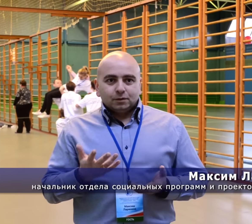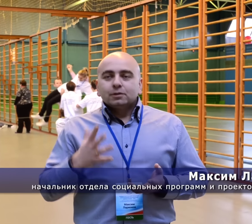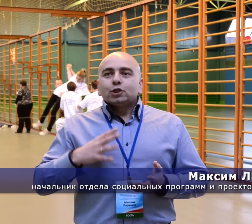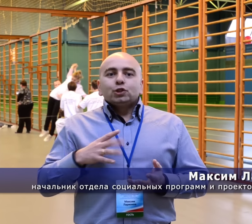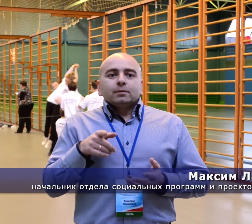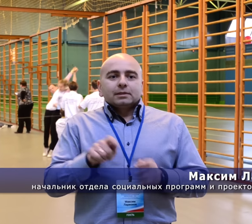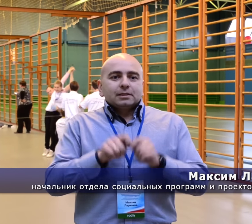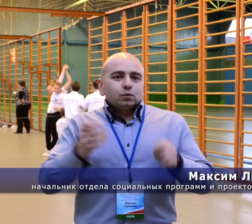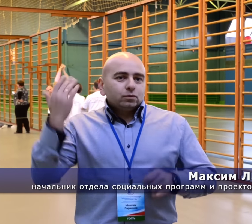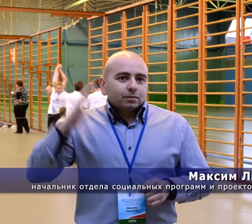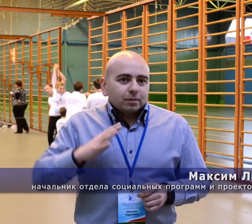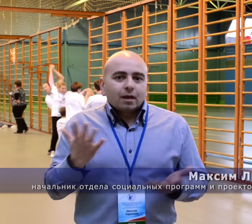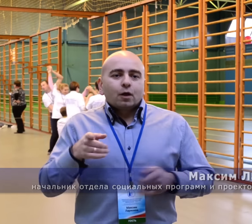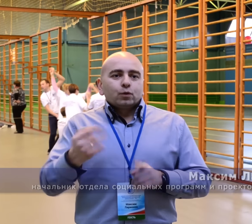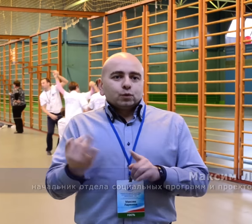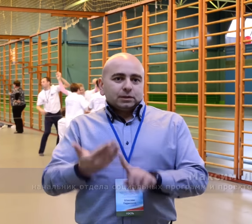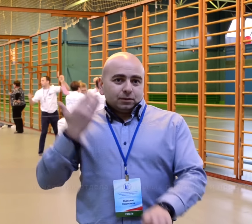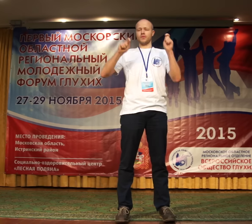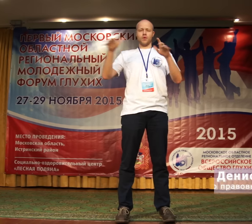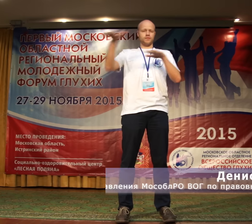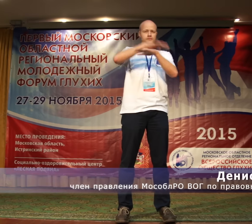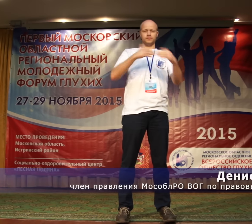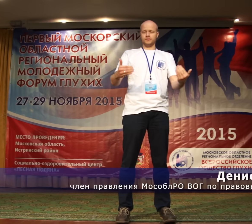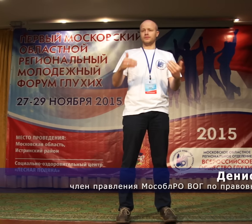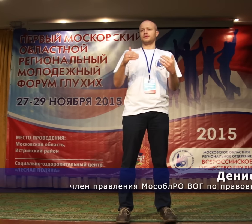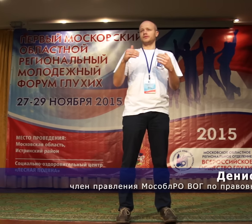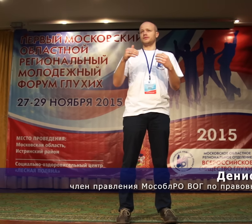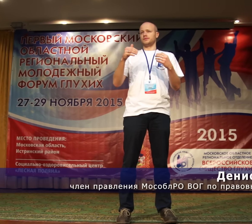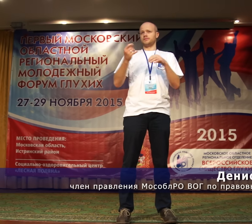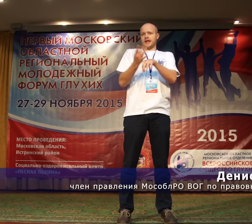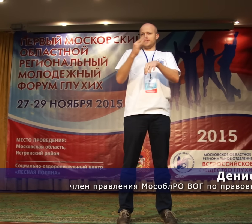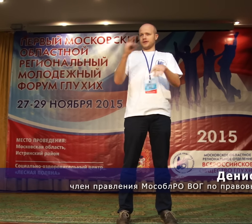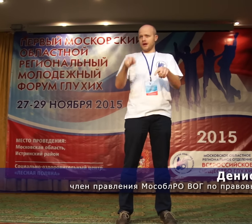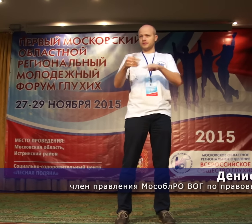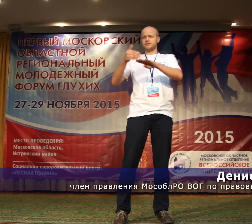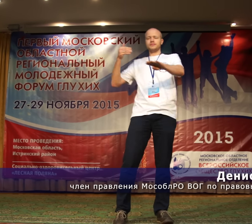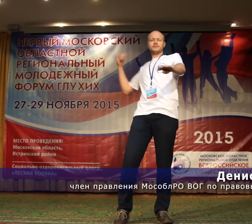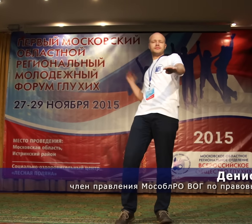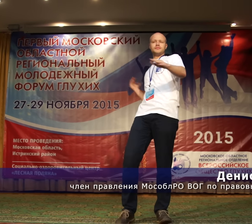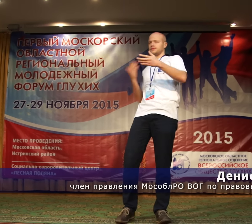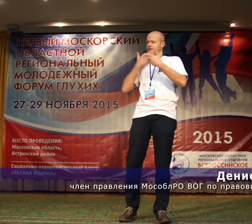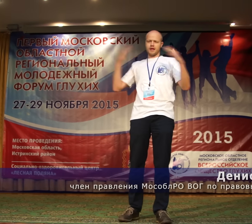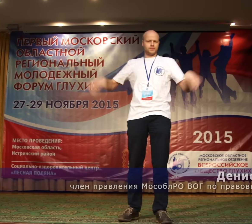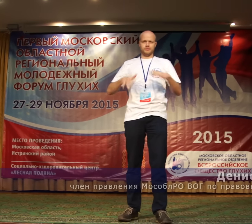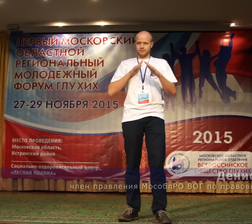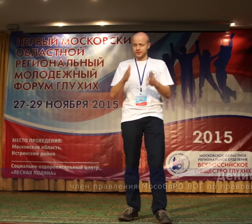зачем она существует, не знают её историю. Список молодежный отделений ВОГ пополнился Подмосковьем.